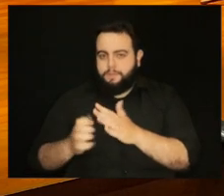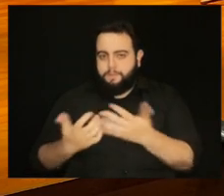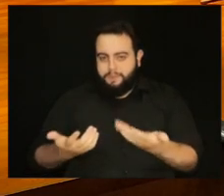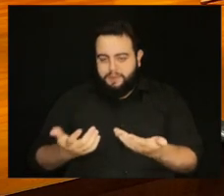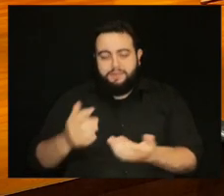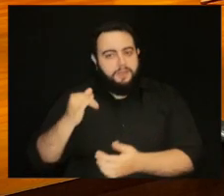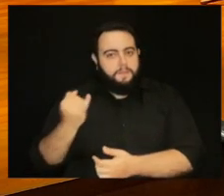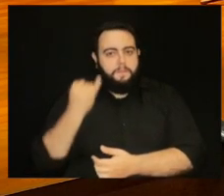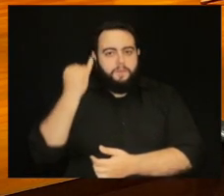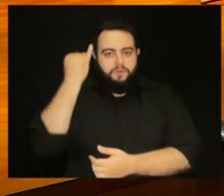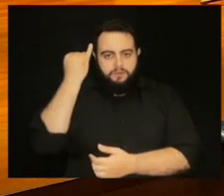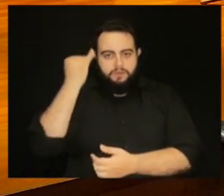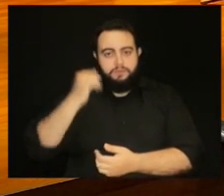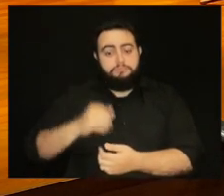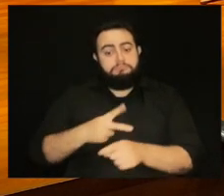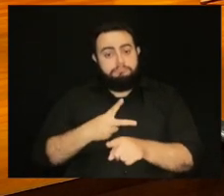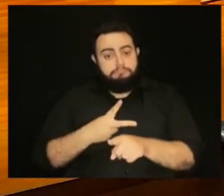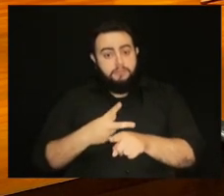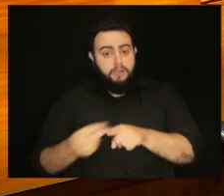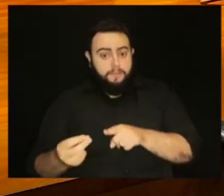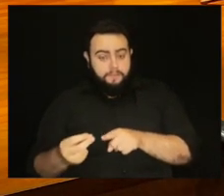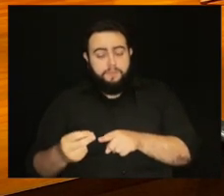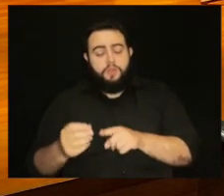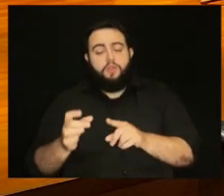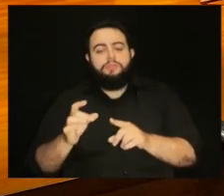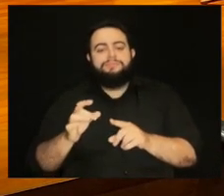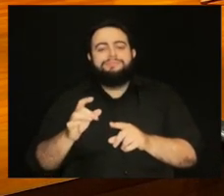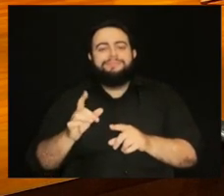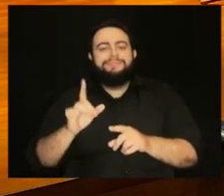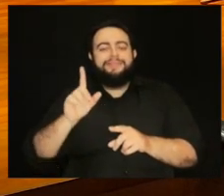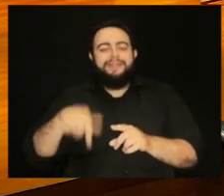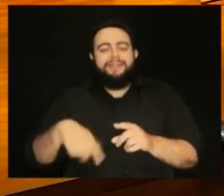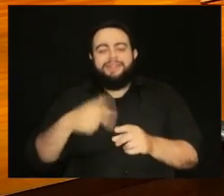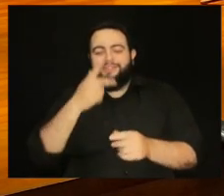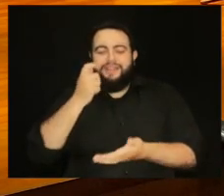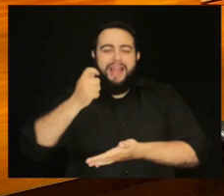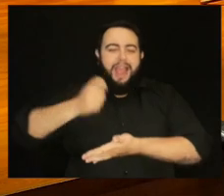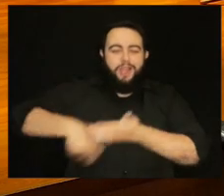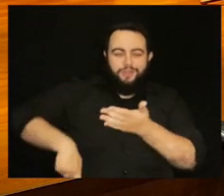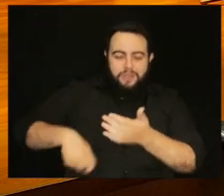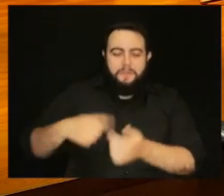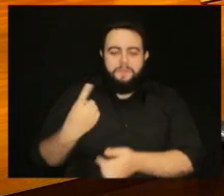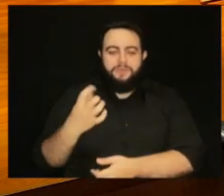ele chegou a ser campeão de direito autoral em 1914, foi o cara que mais registrou músicas